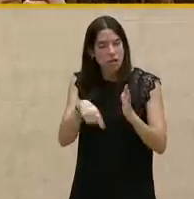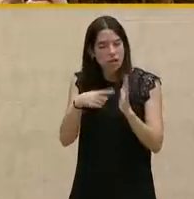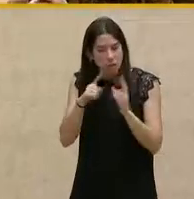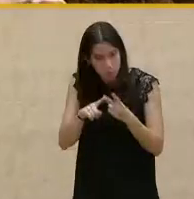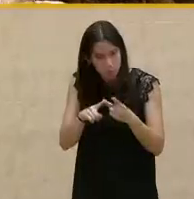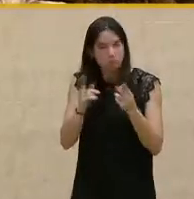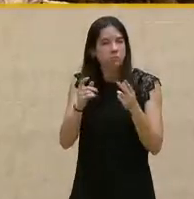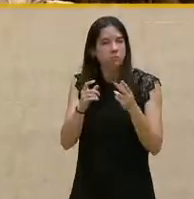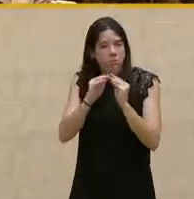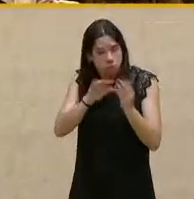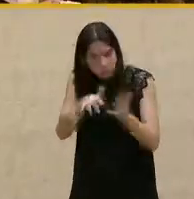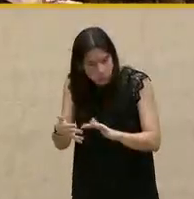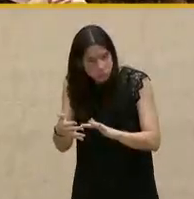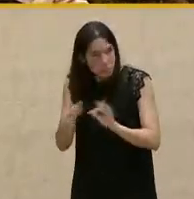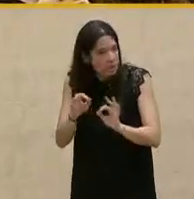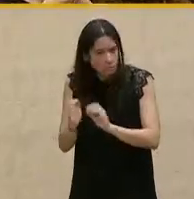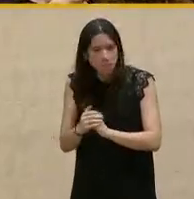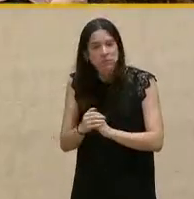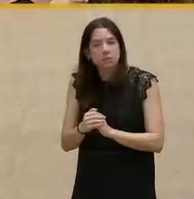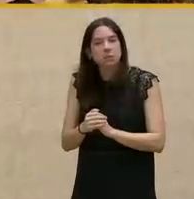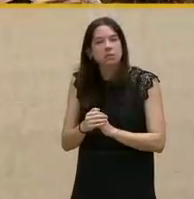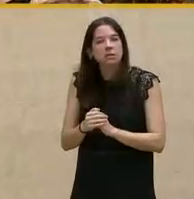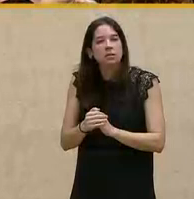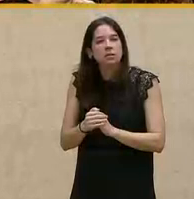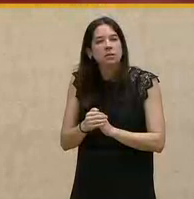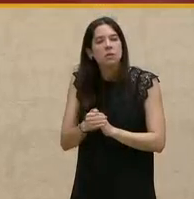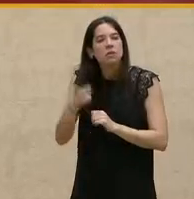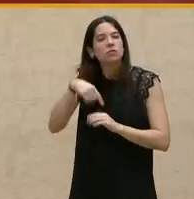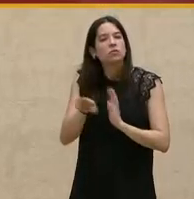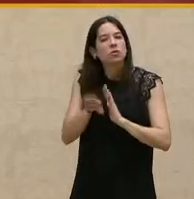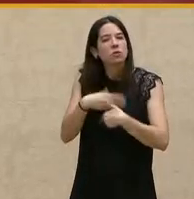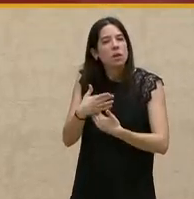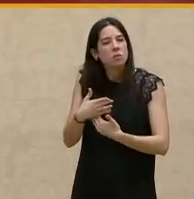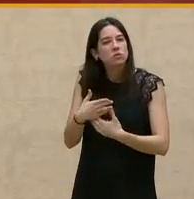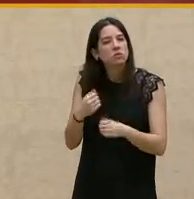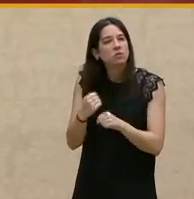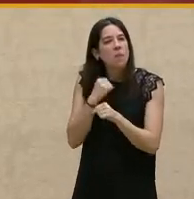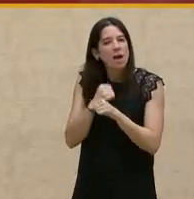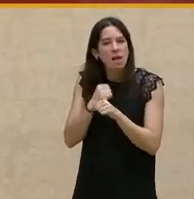Un fuerte abrazo a todos, seguiremos estando al servicio de esta causa y de otras muchas,